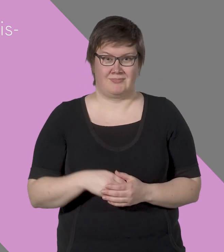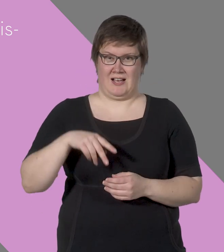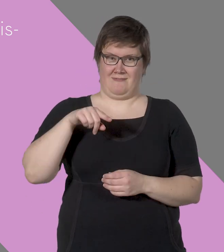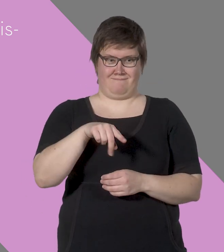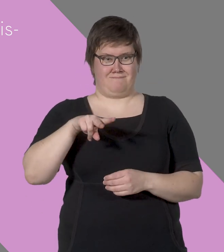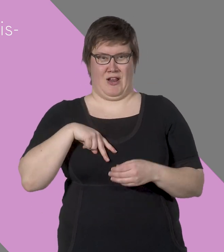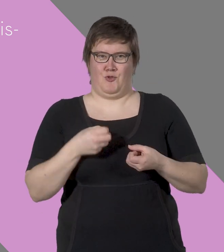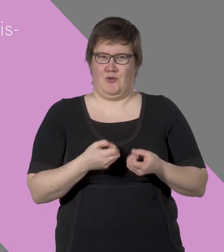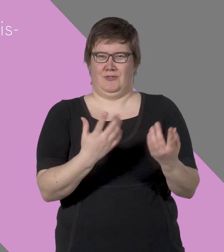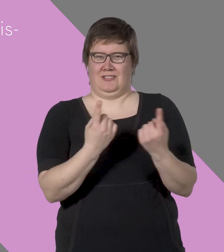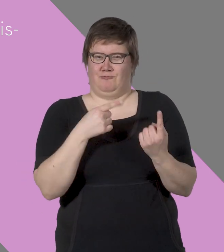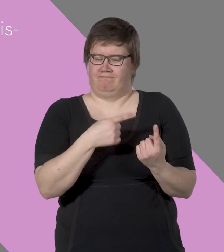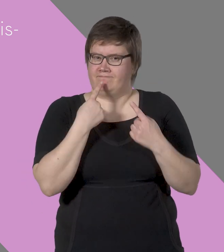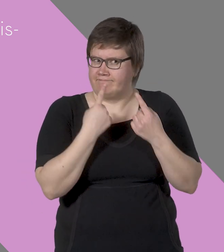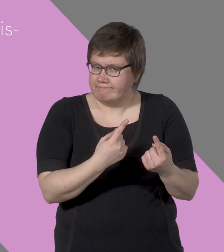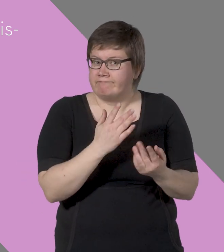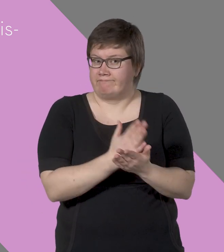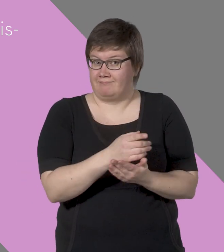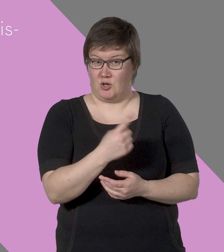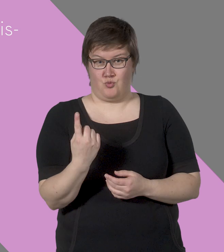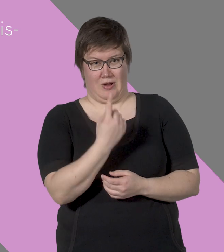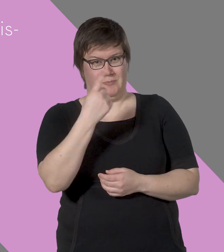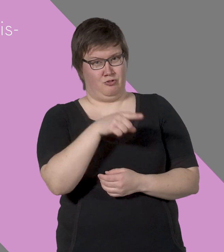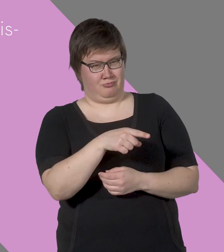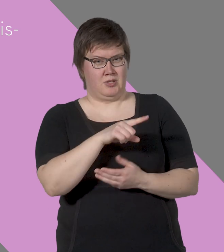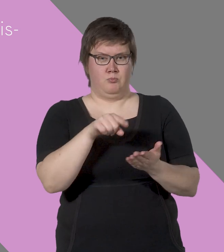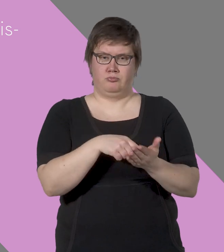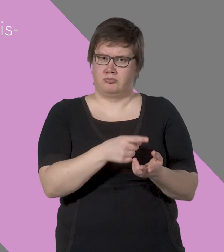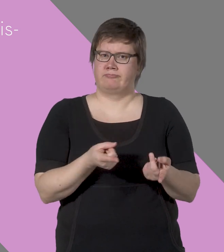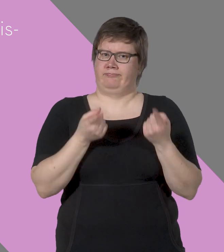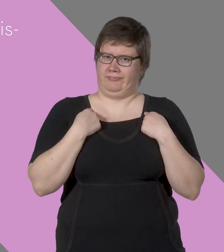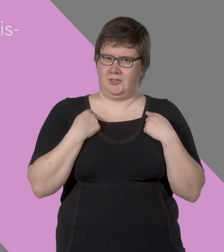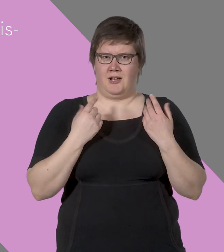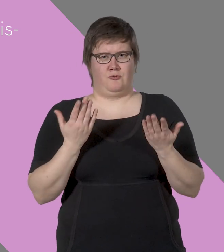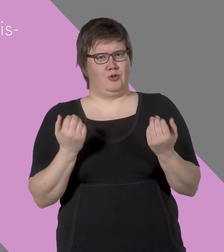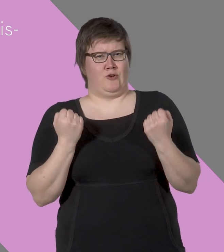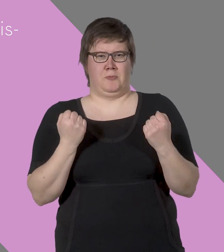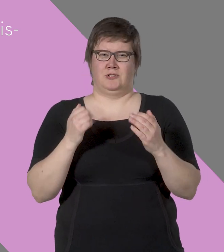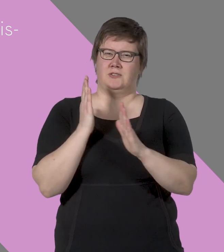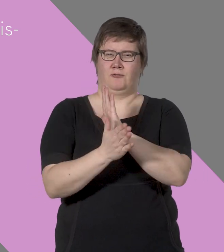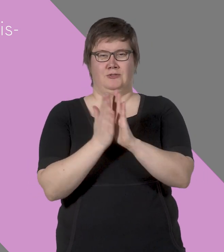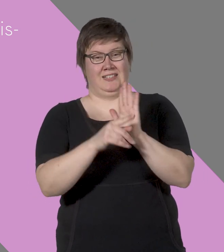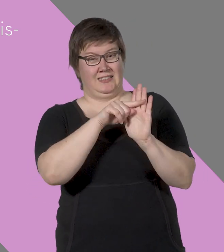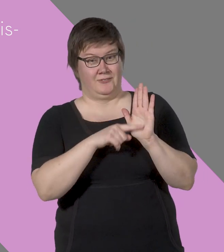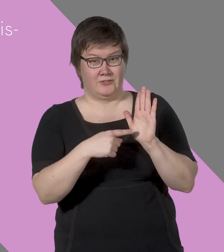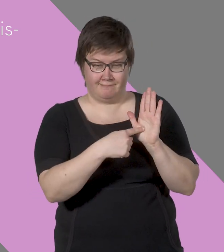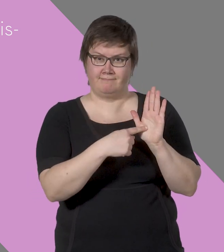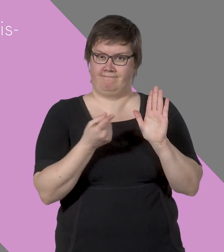Palkinnon luovutustilaisuudessa todettiin, - että Kuopio noudattaa voimassa olevaa saavutettavuusdirektiiviä -